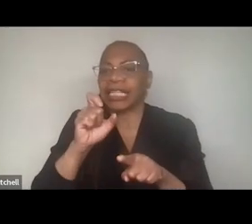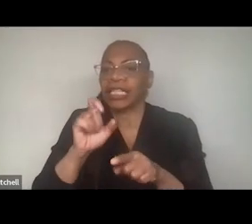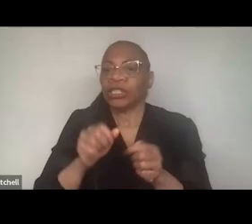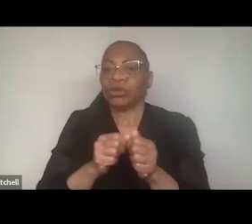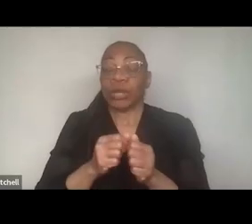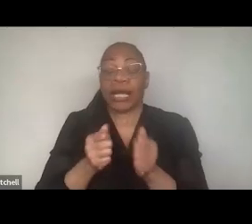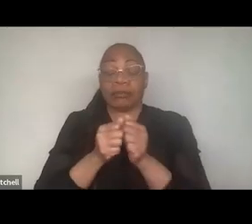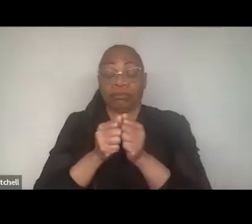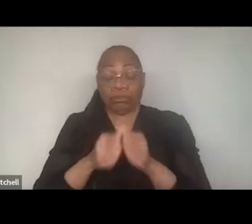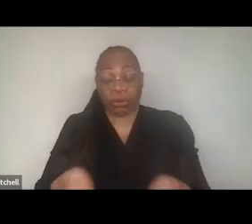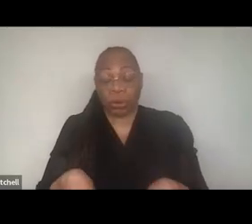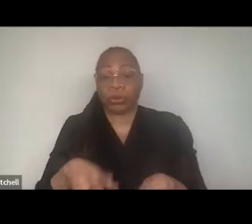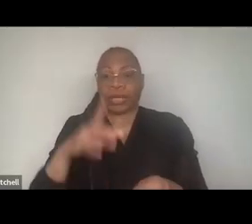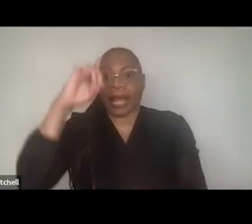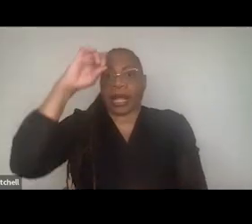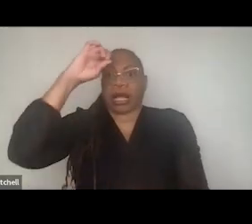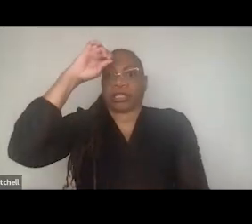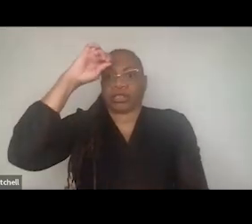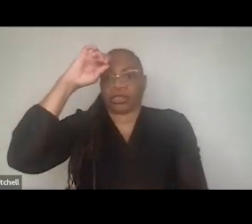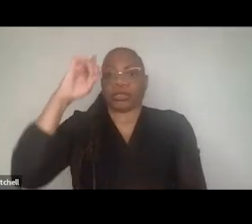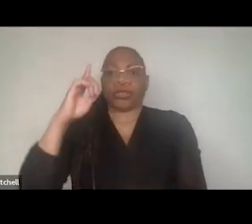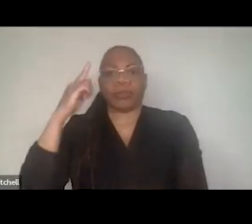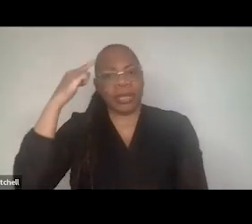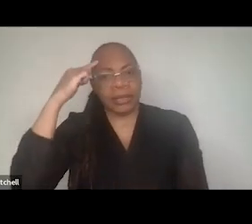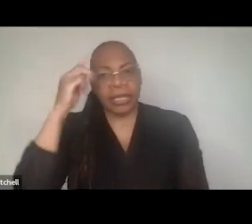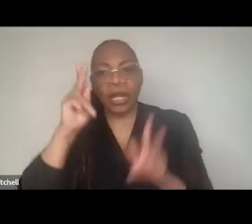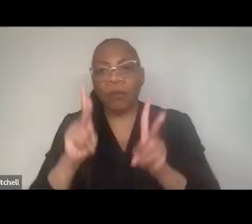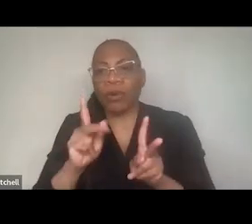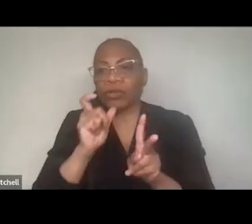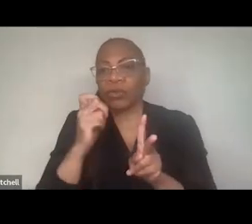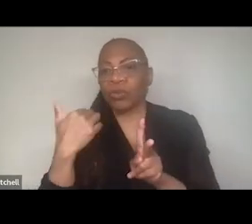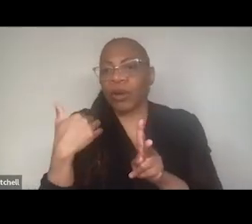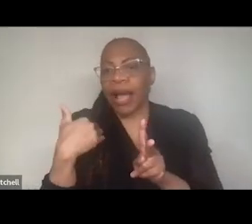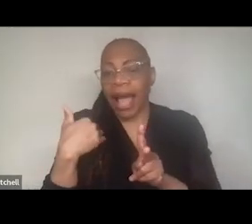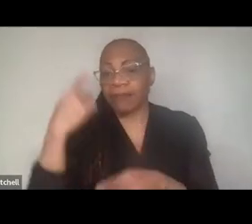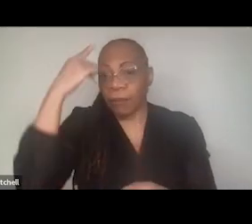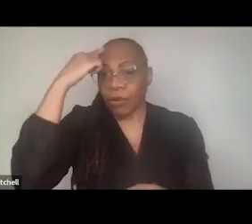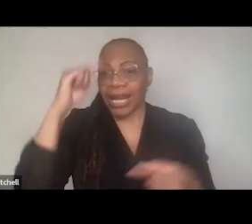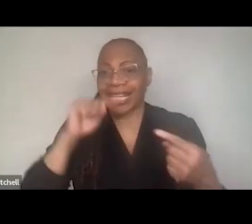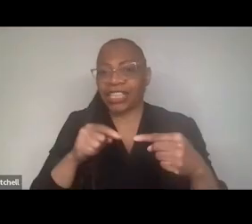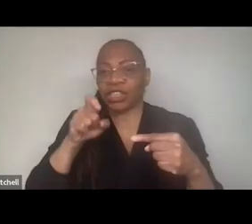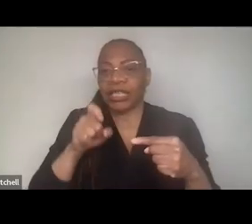para ser considerado alguien que ha sufrido una lesión cerebral, solo tienen que tener un estado mental alterado